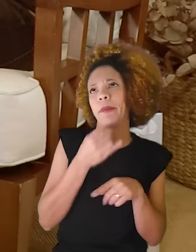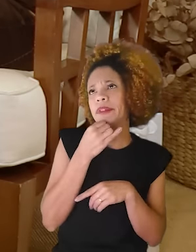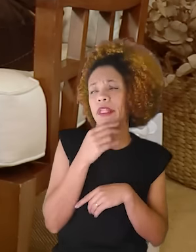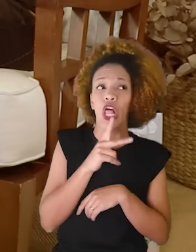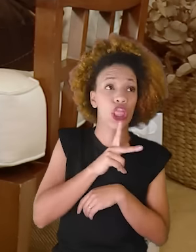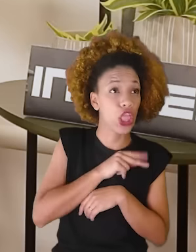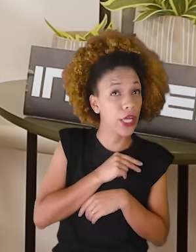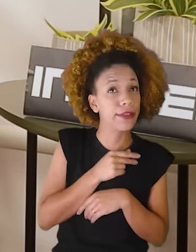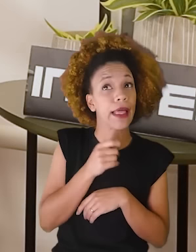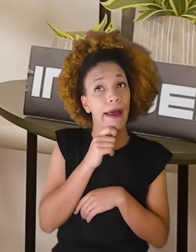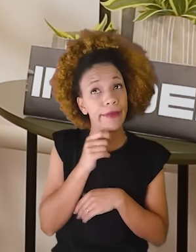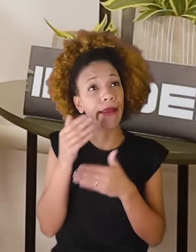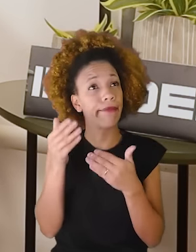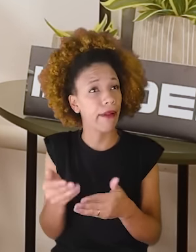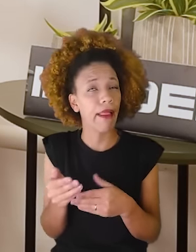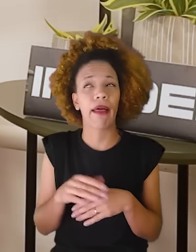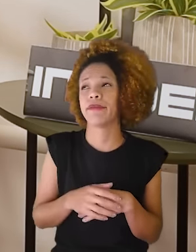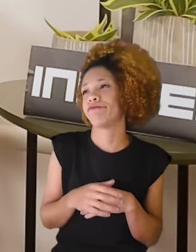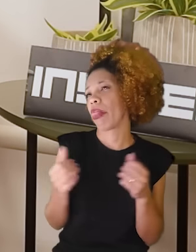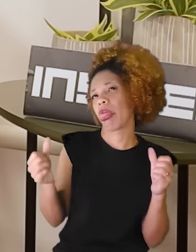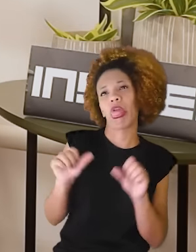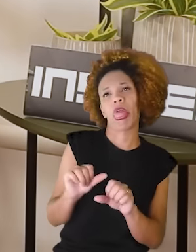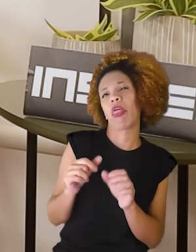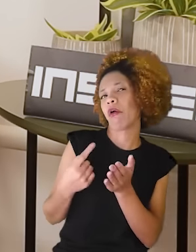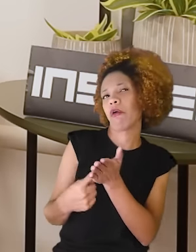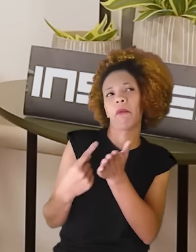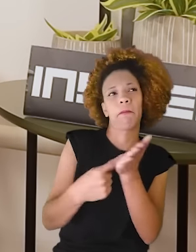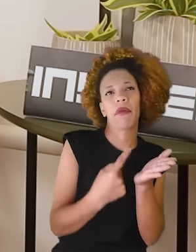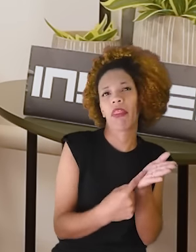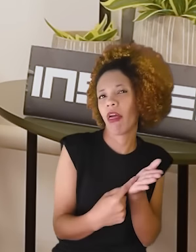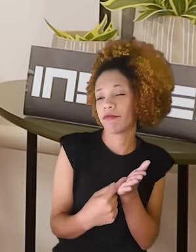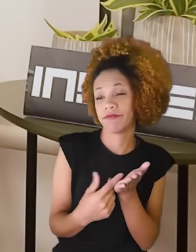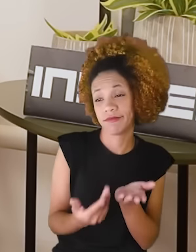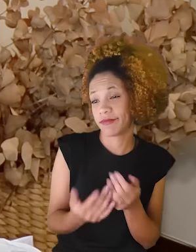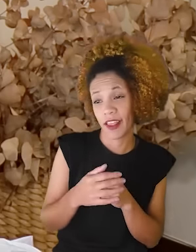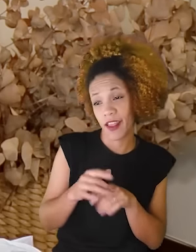ele ainda tá nessa Sei lá o qu não tem mais graça nenhuma tudo armado o pessoal acha que é ah esse